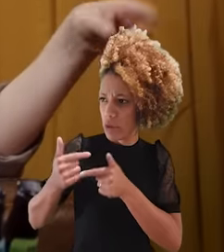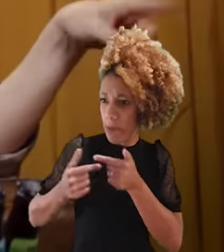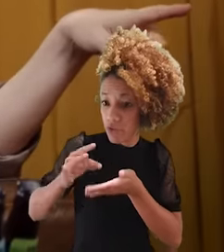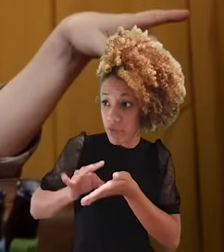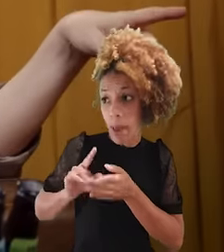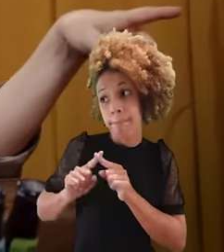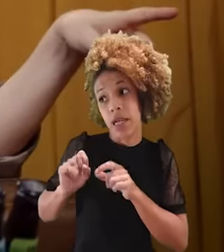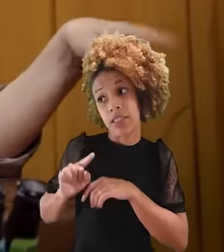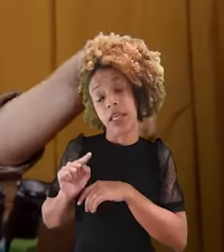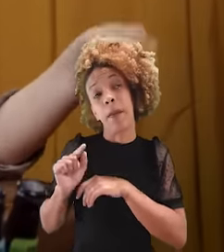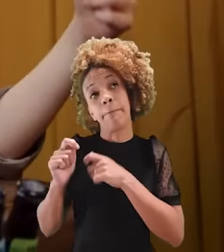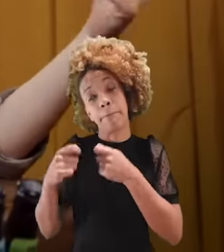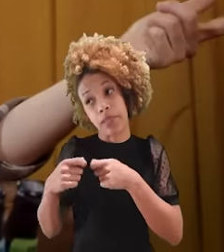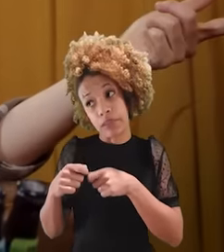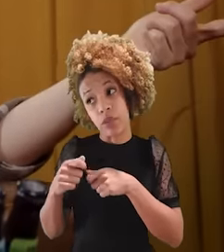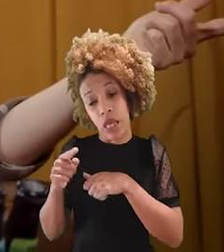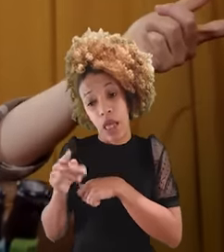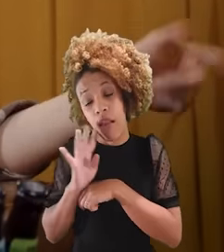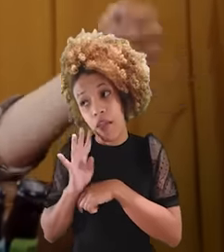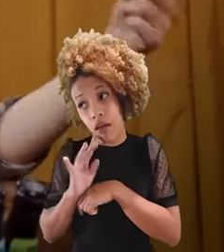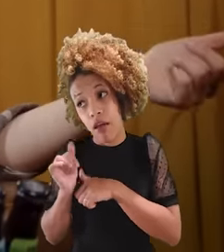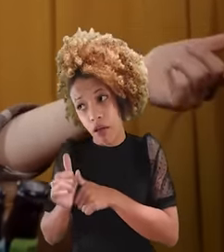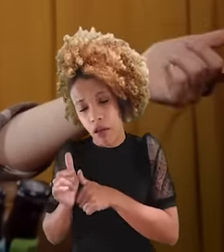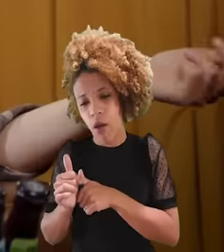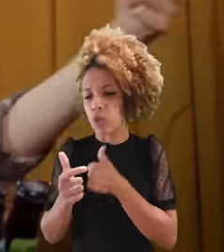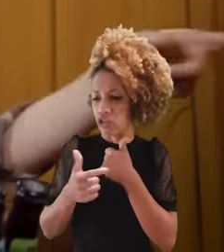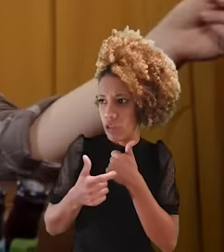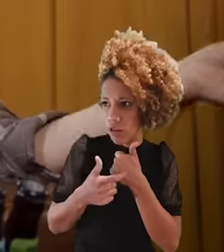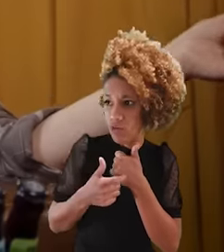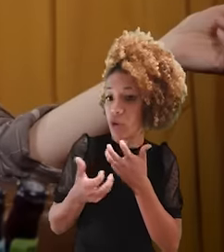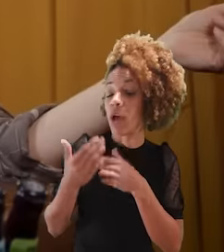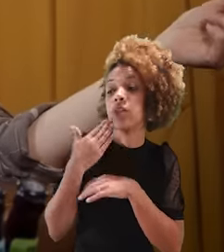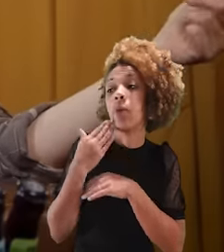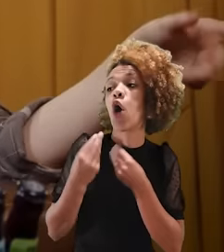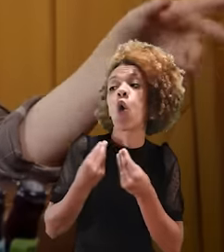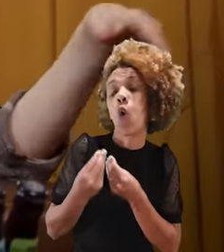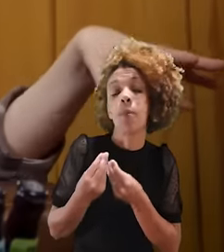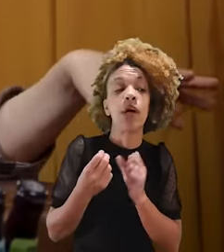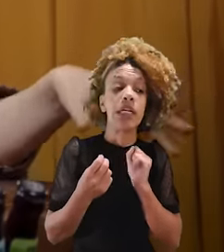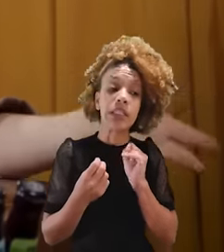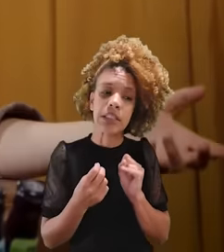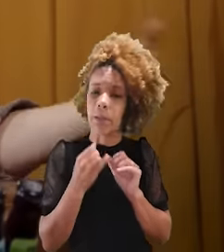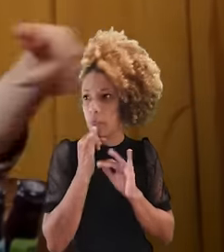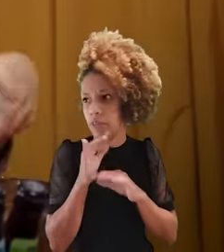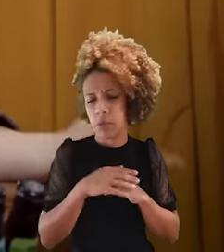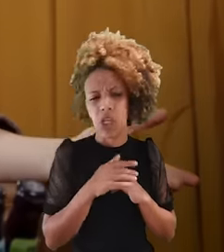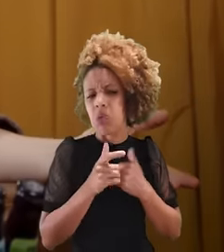para isso é é bacana tá com muitos likes eu quero saber se para isso agora que tipo de like é esse